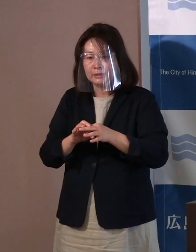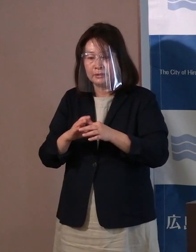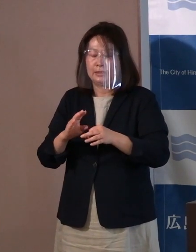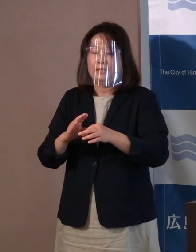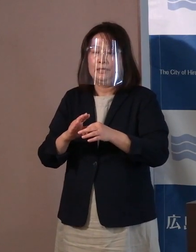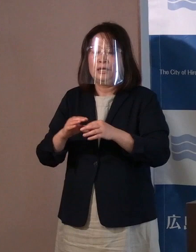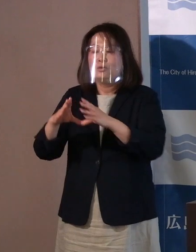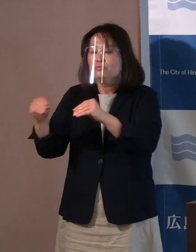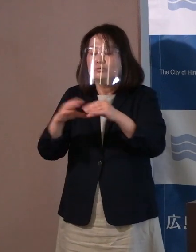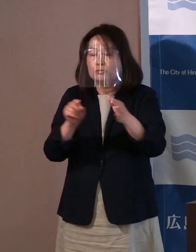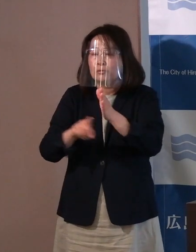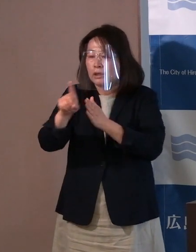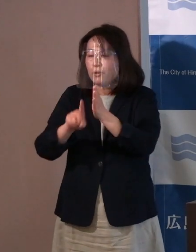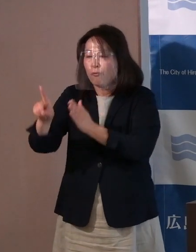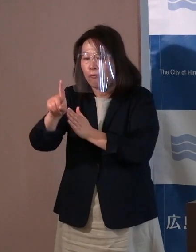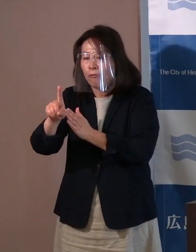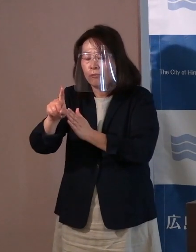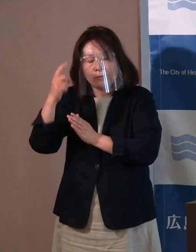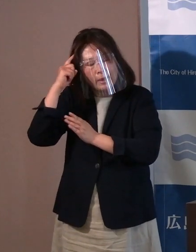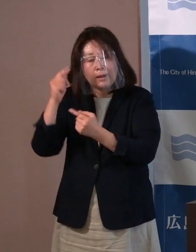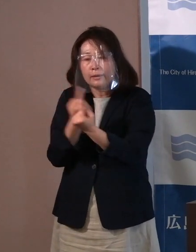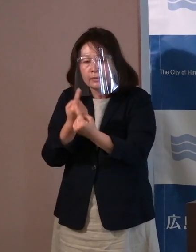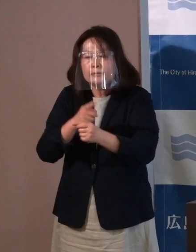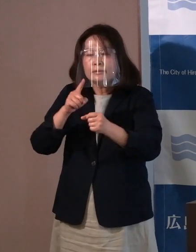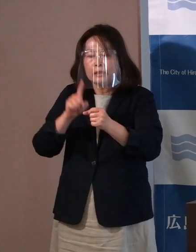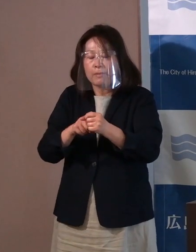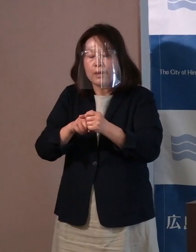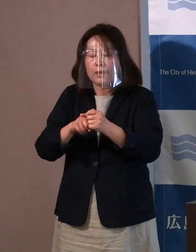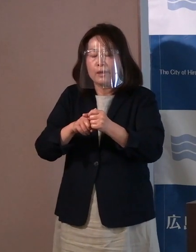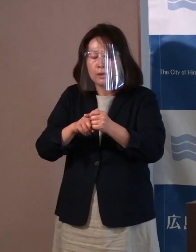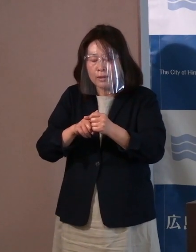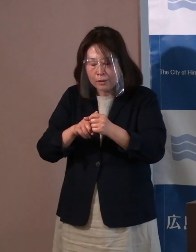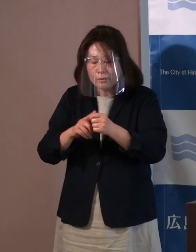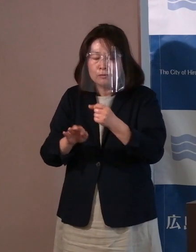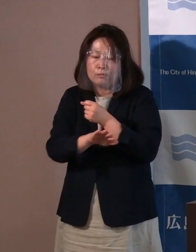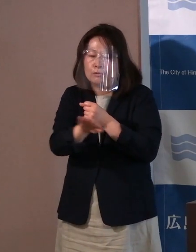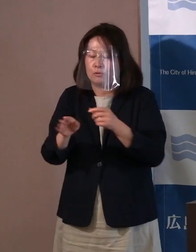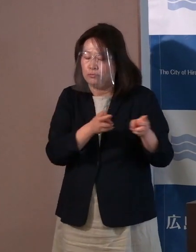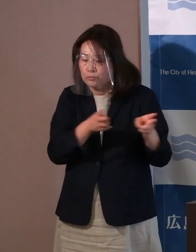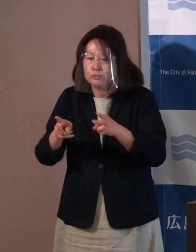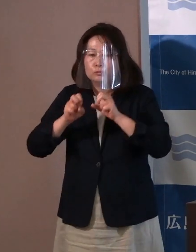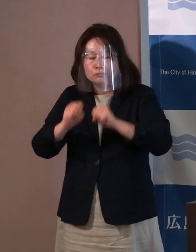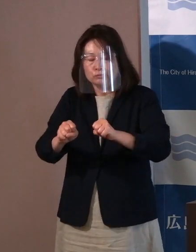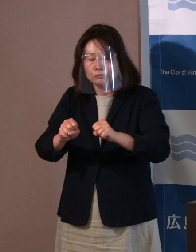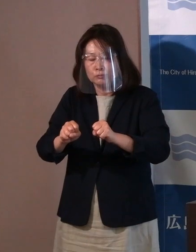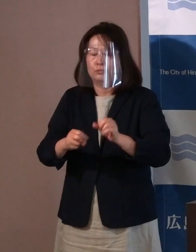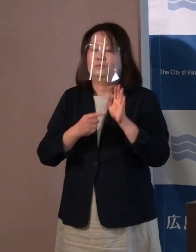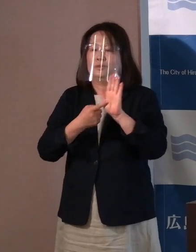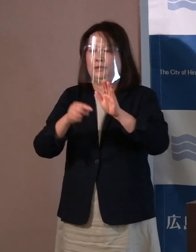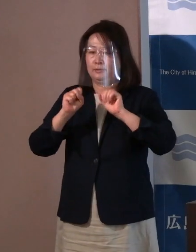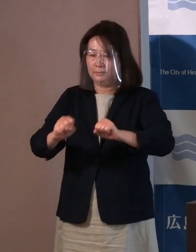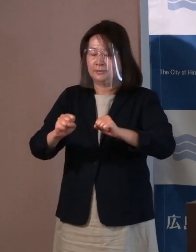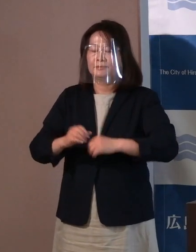促す環境づくりを進めていく ということを宣言いたします｡